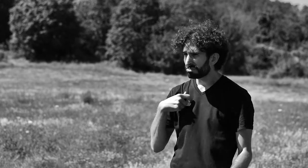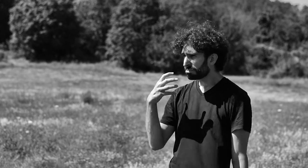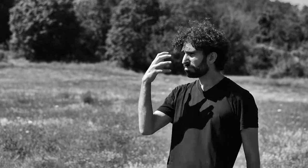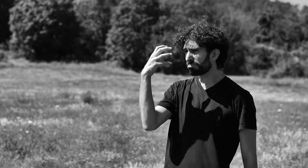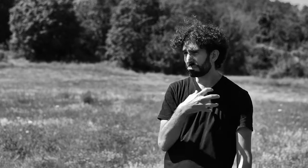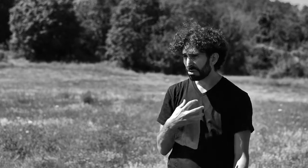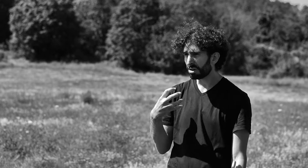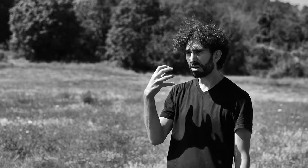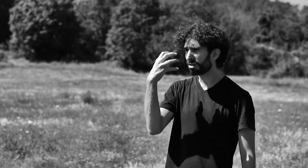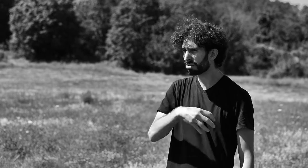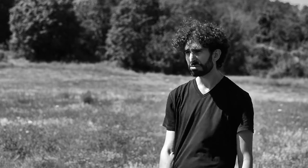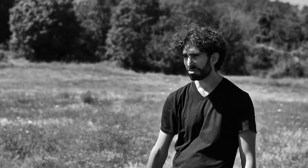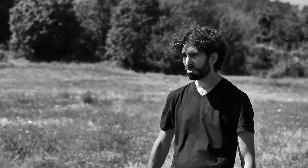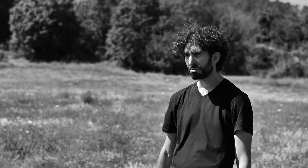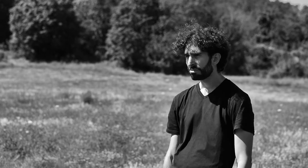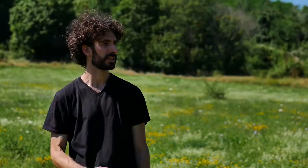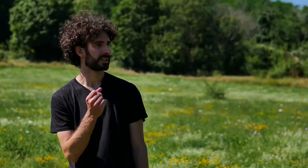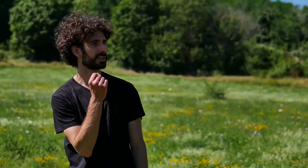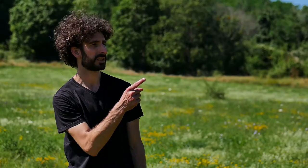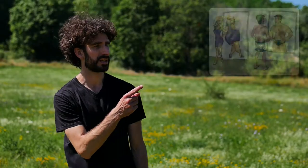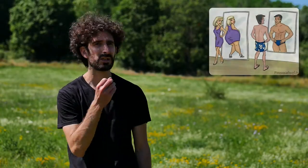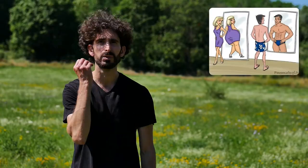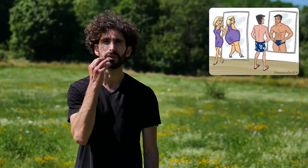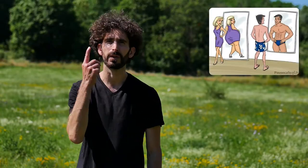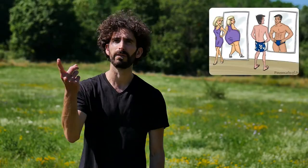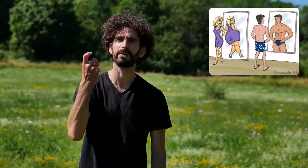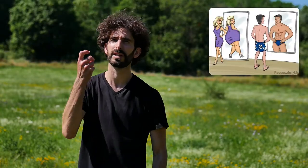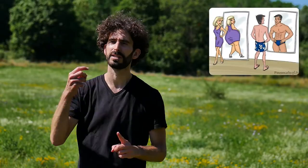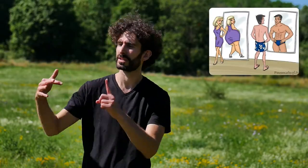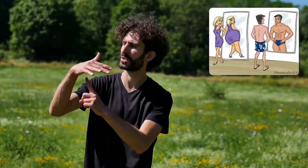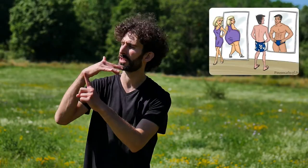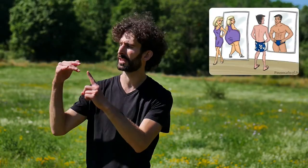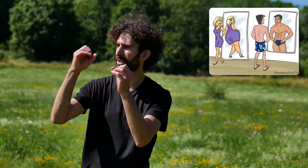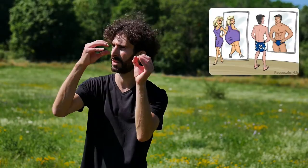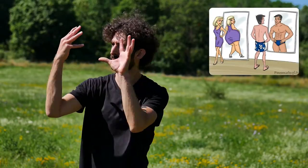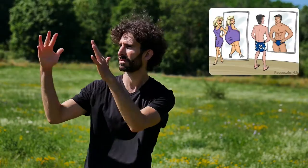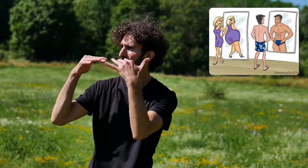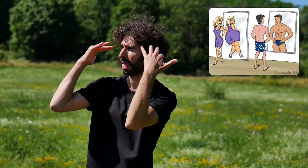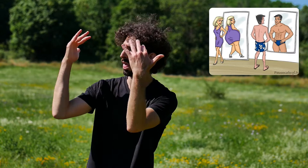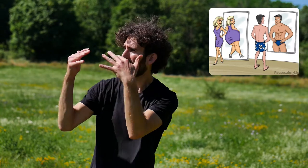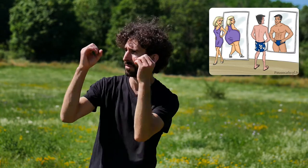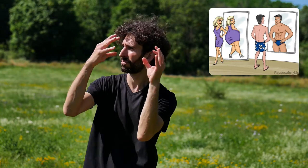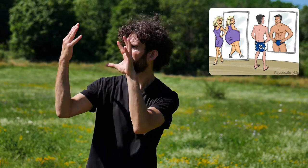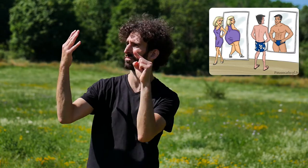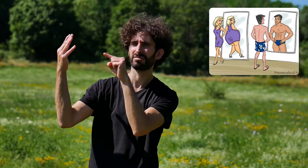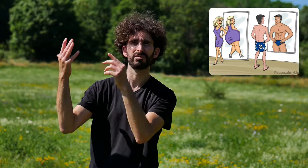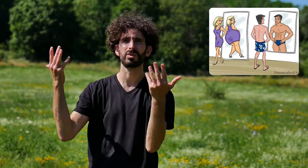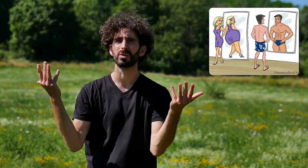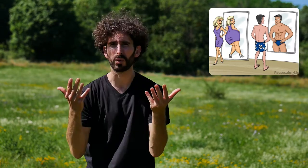Comme je suis moche ! Cette situation vient souvent des représentations de la société qui nous influencent.